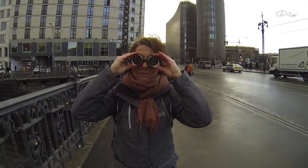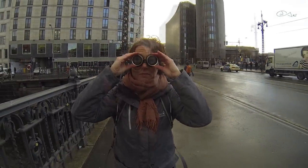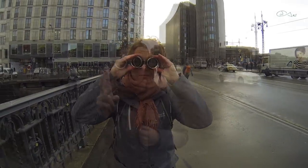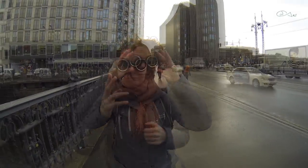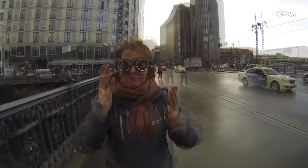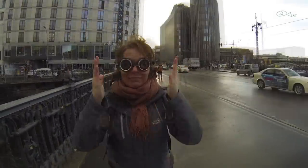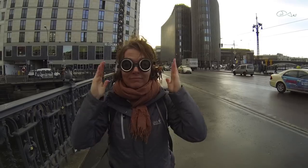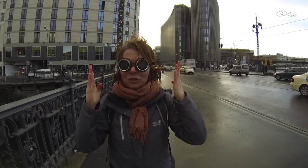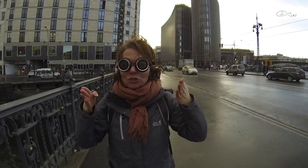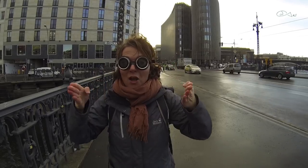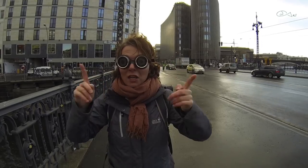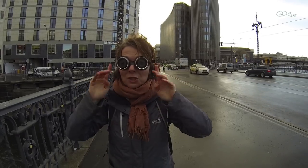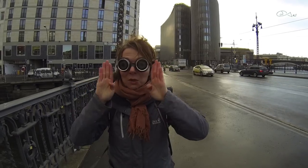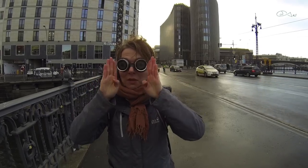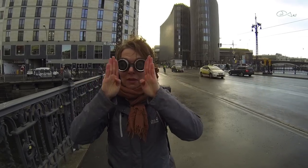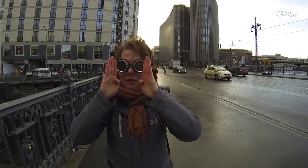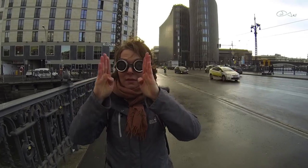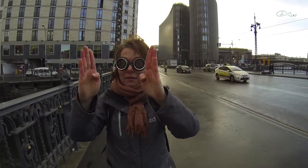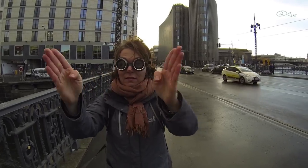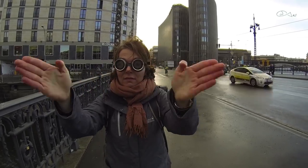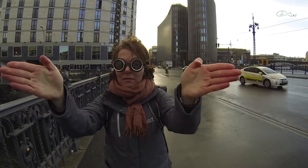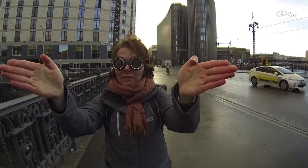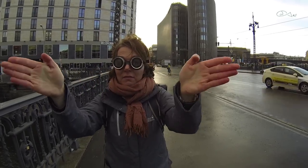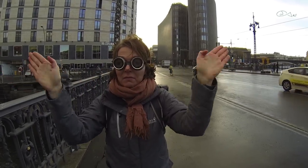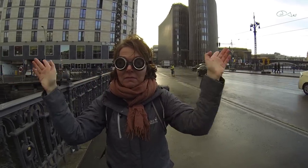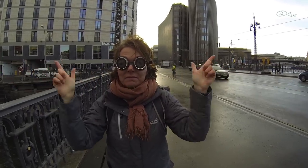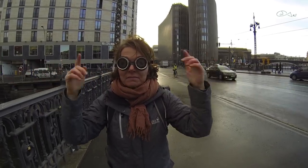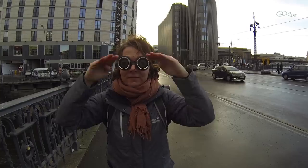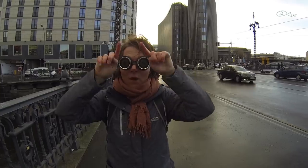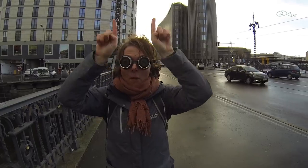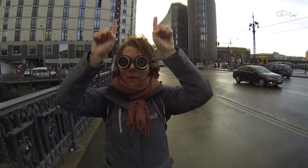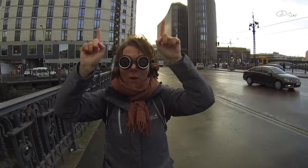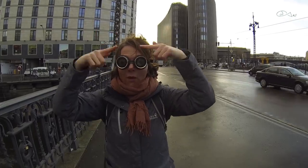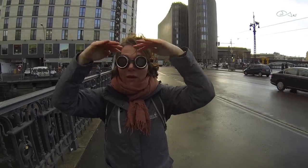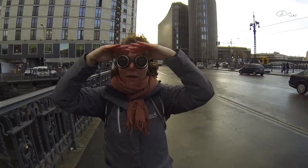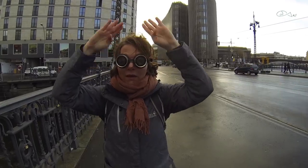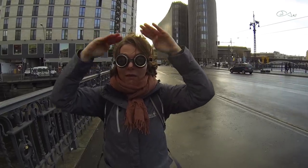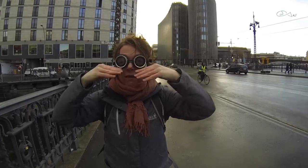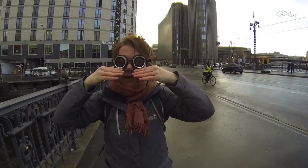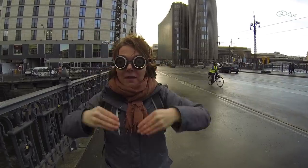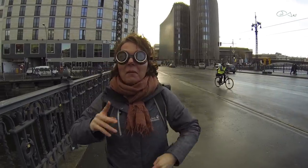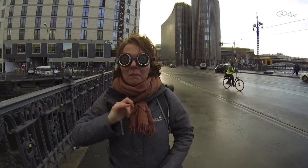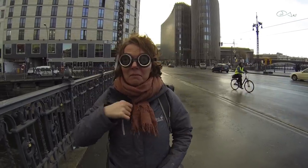Ich kann die Brücke nicht mehr sehen. Ich kann nur geradeaus schauen. Nach oben und unten kann ich auch nichts sehen. Das ist interessant, mal anschauen.